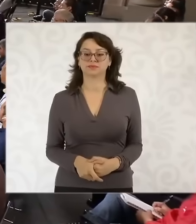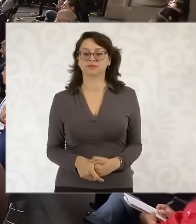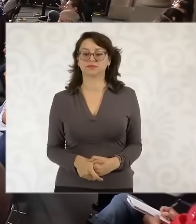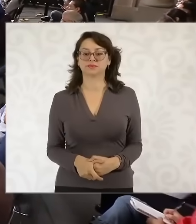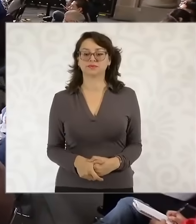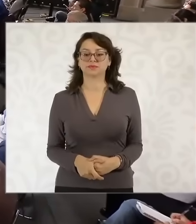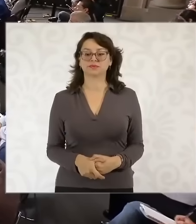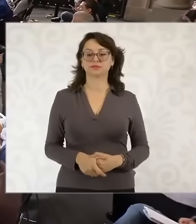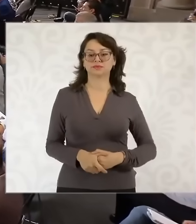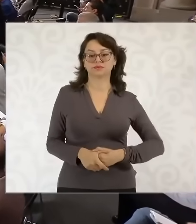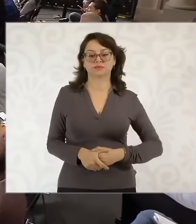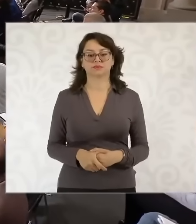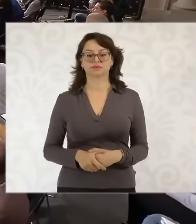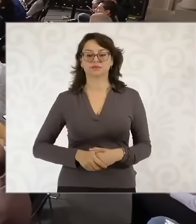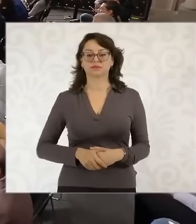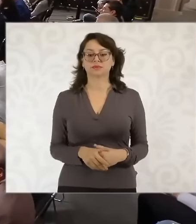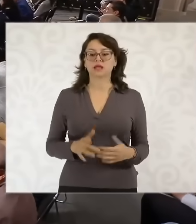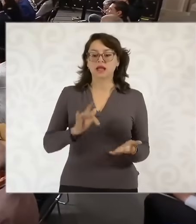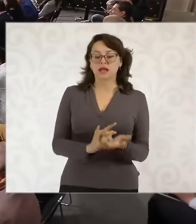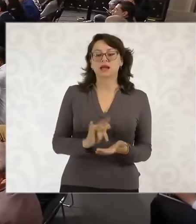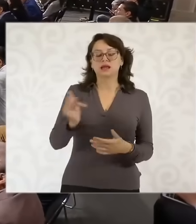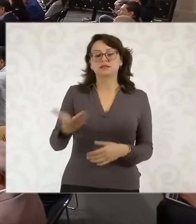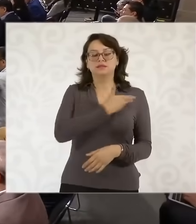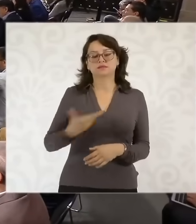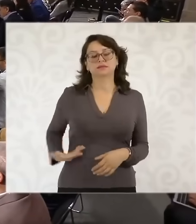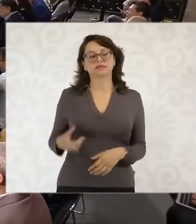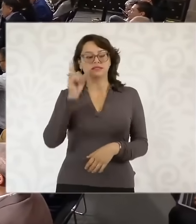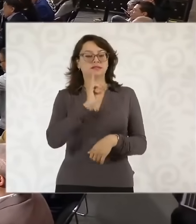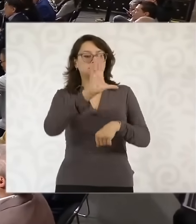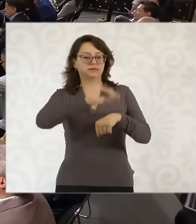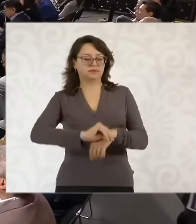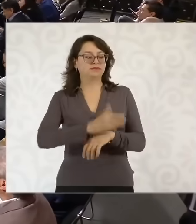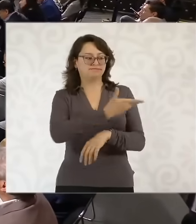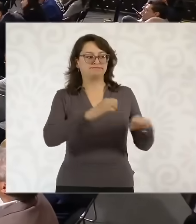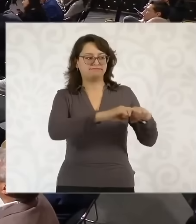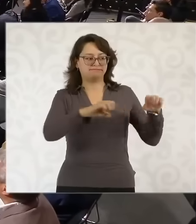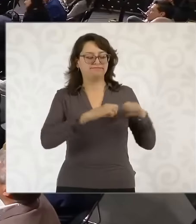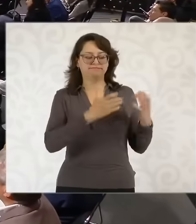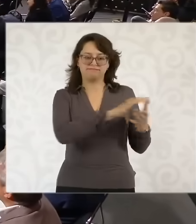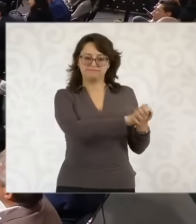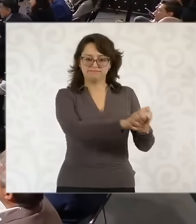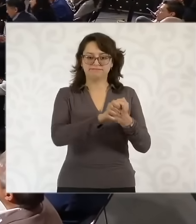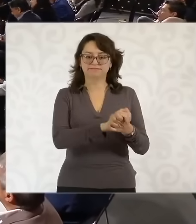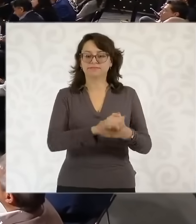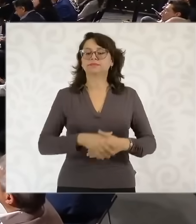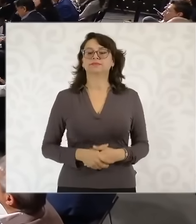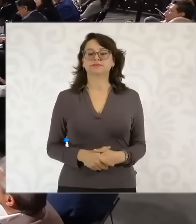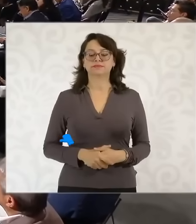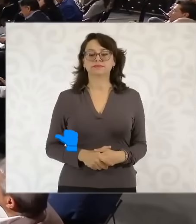Gracias. Con su permiso, presidenta. Secretario, eh miembros del gabinete. Bueno, eh la vez pasada